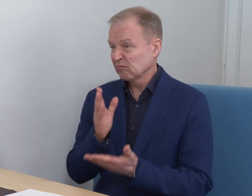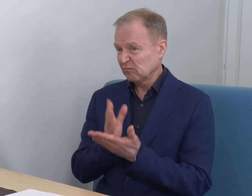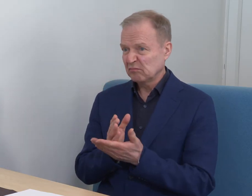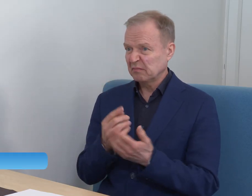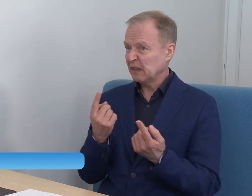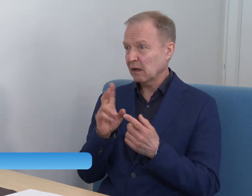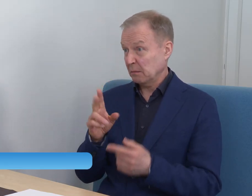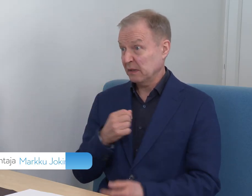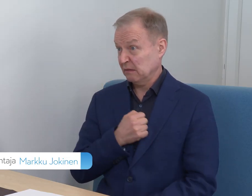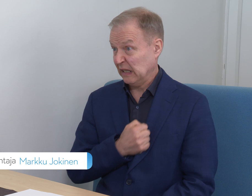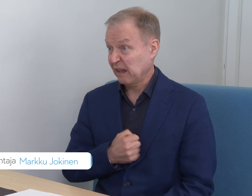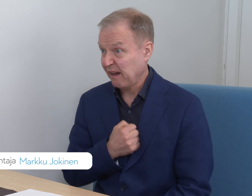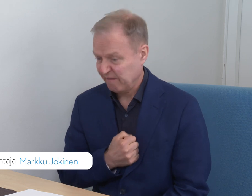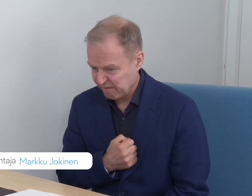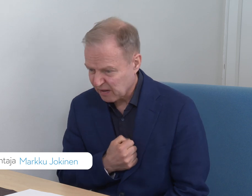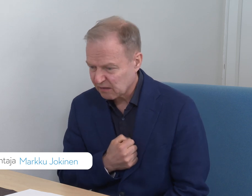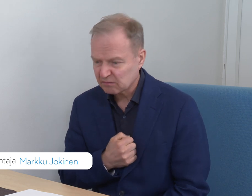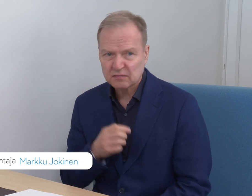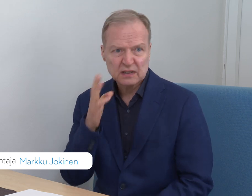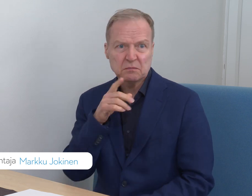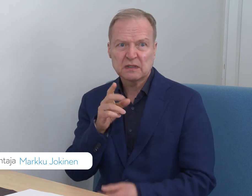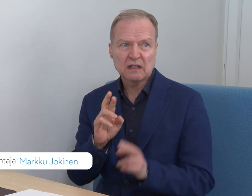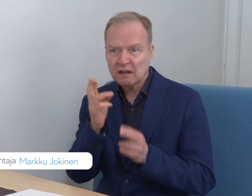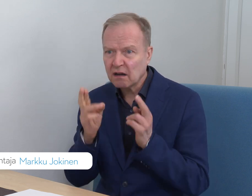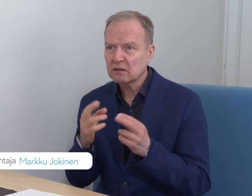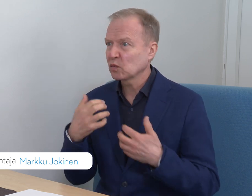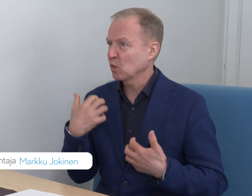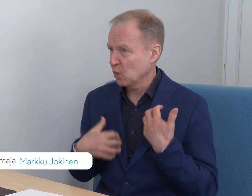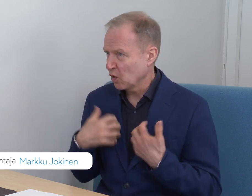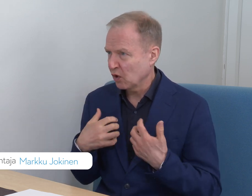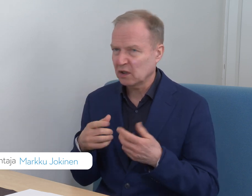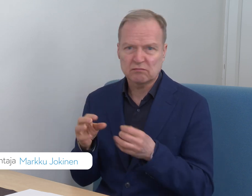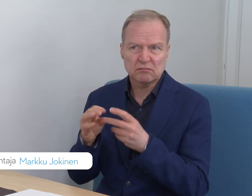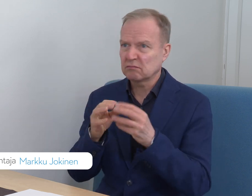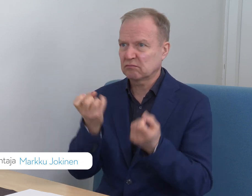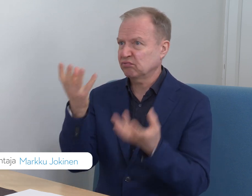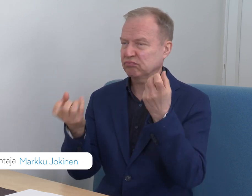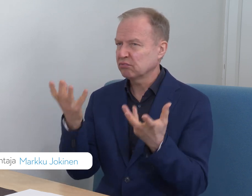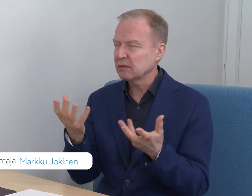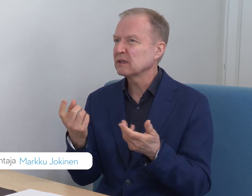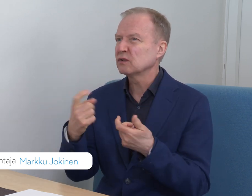Tilanne on todella ikävä, ihmisten reaktiot ja ihmetykset ovat voimakkaita joka puolella.